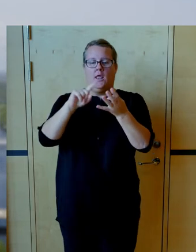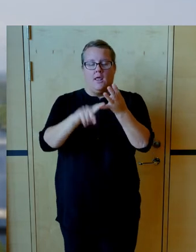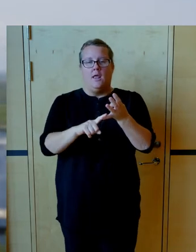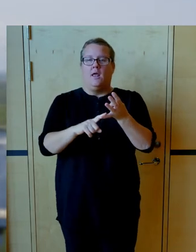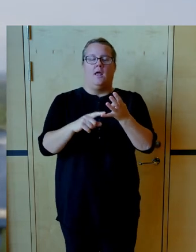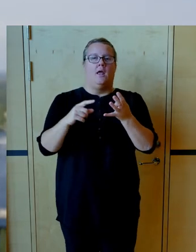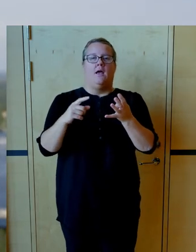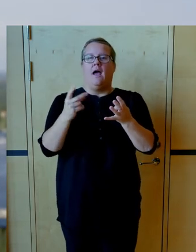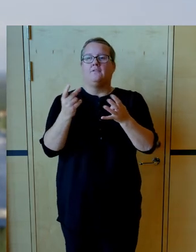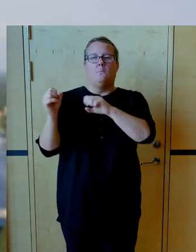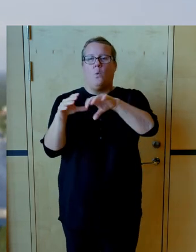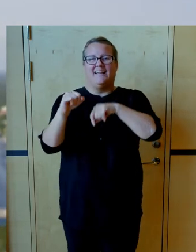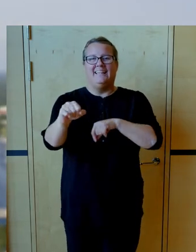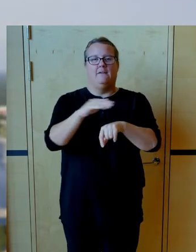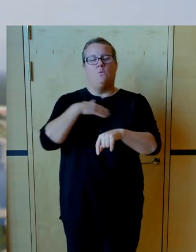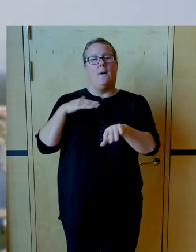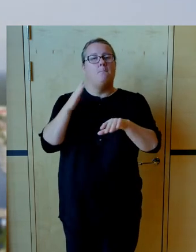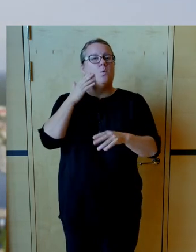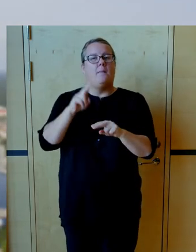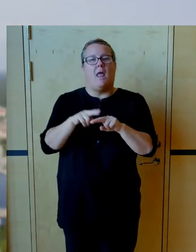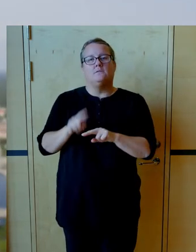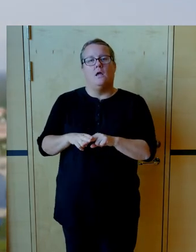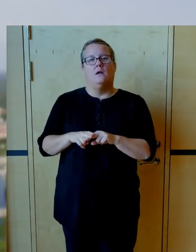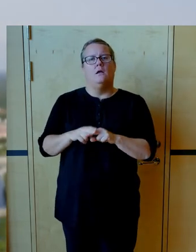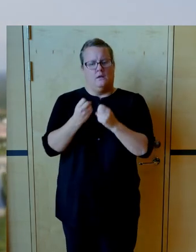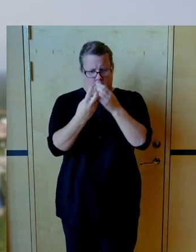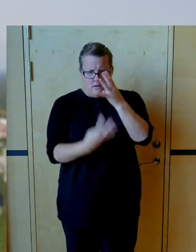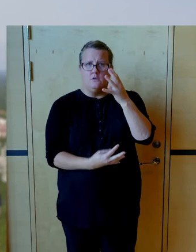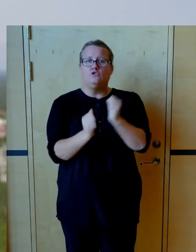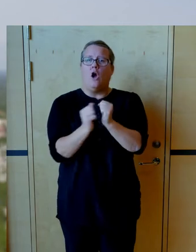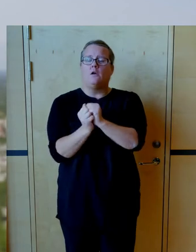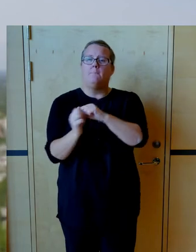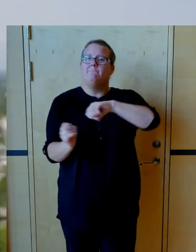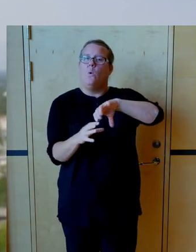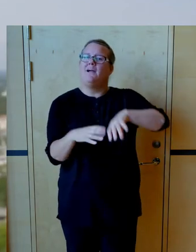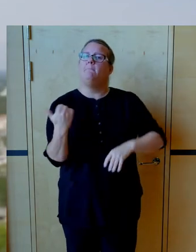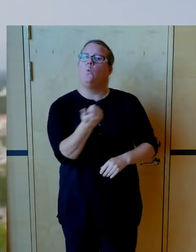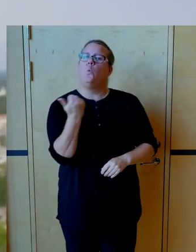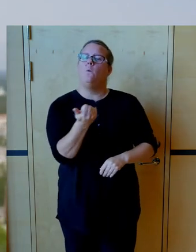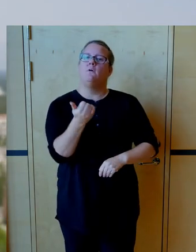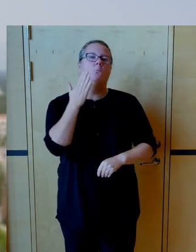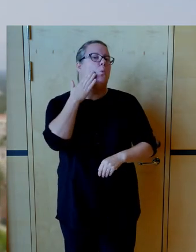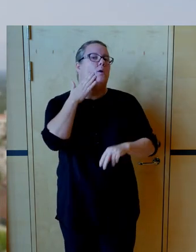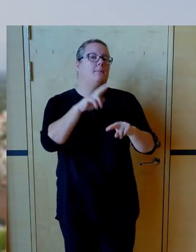Boendeplatser det rad olika faktorer som påverkar behovet av boendeplatser Återkommer det